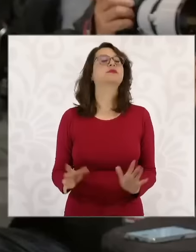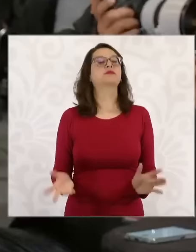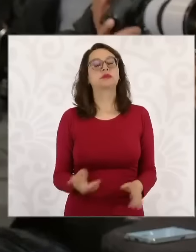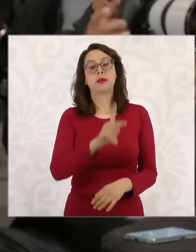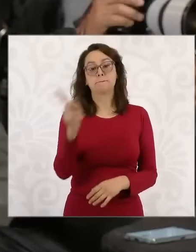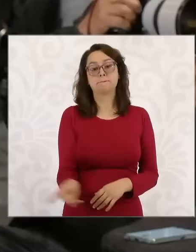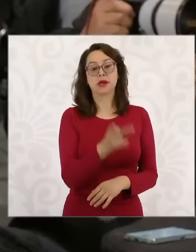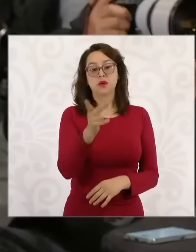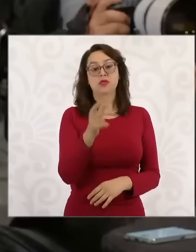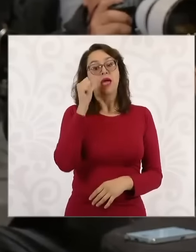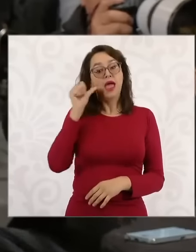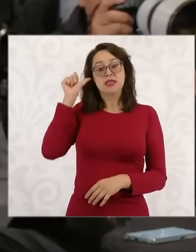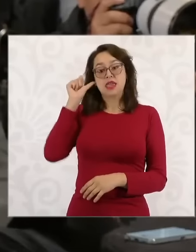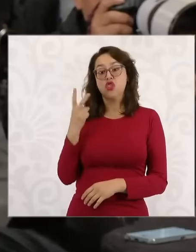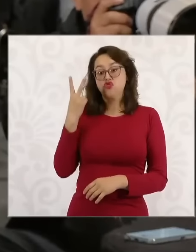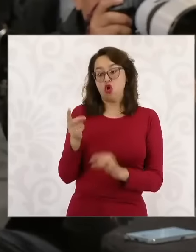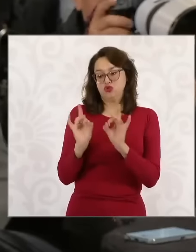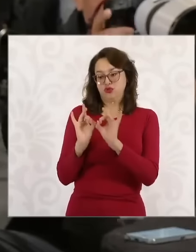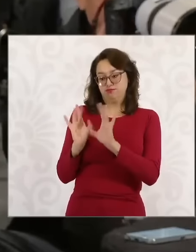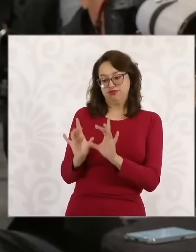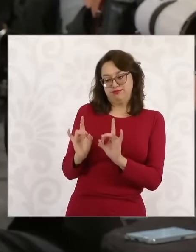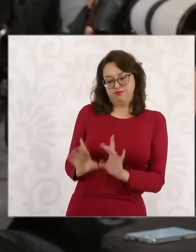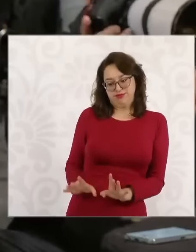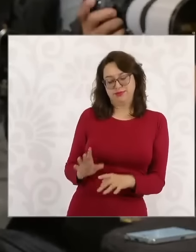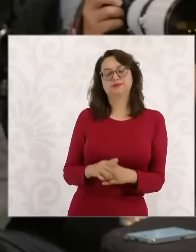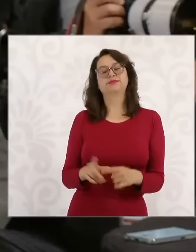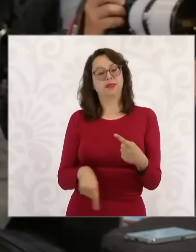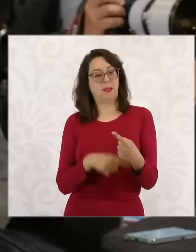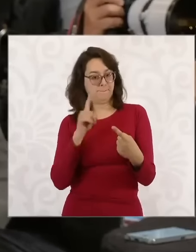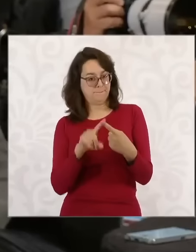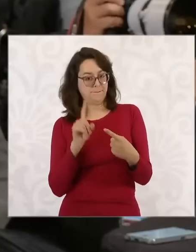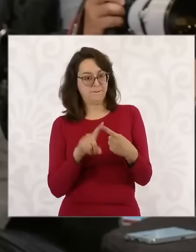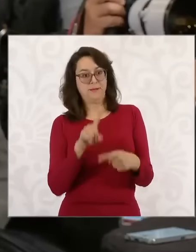a ir en orden cronológico. Primero, el día de ayer el embajador de los Estados Unidos,